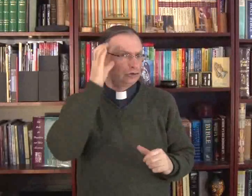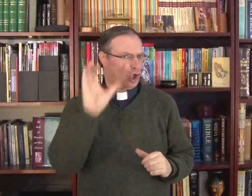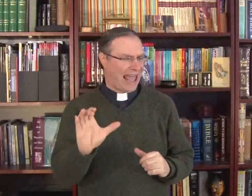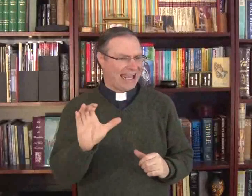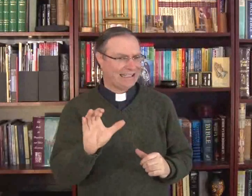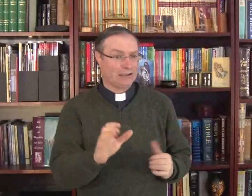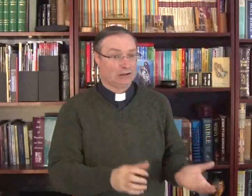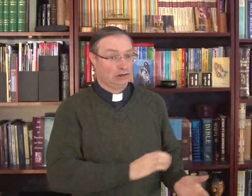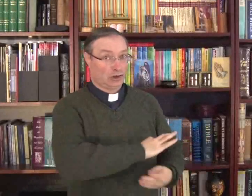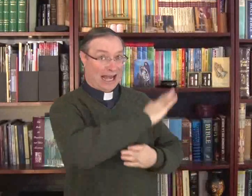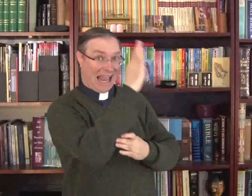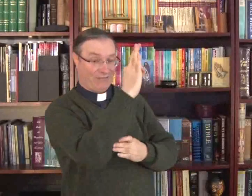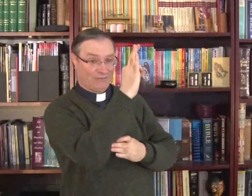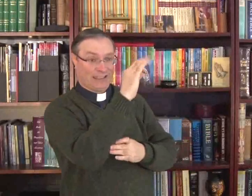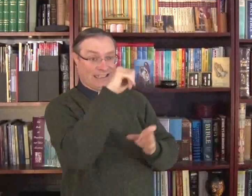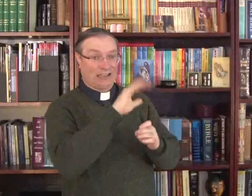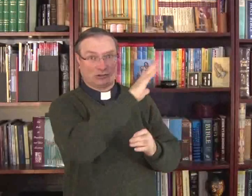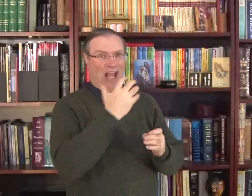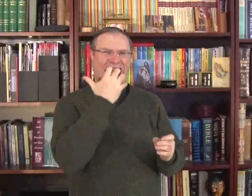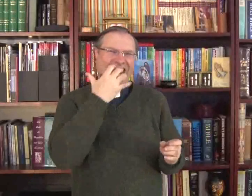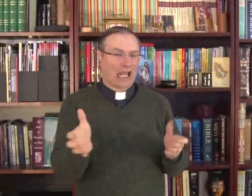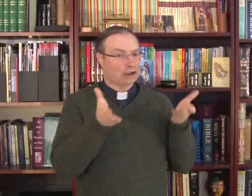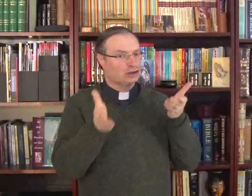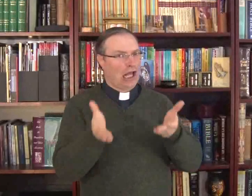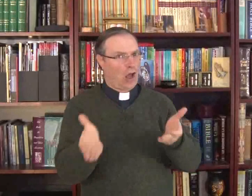Le soleil se lève avec son ardente chaleur,